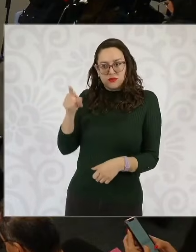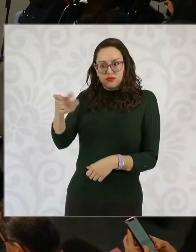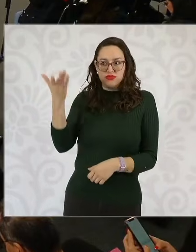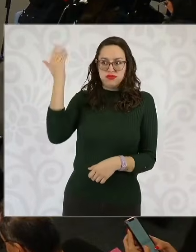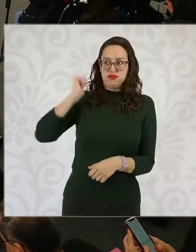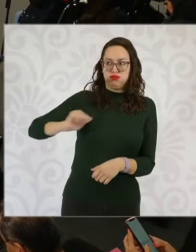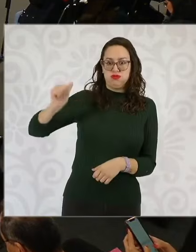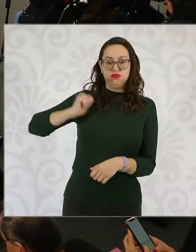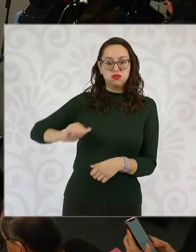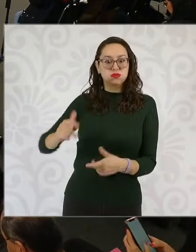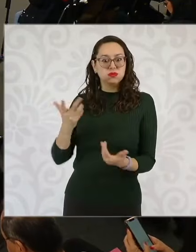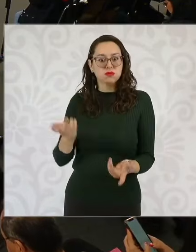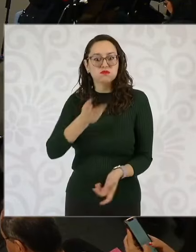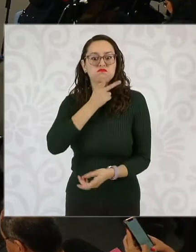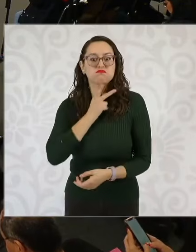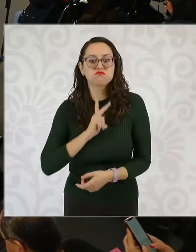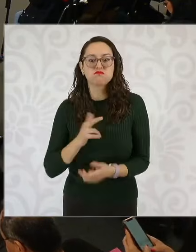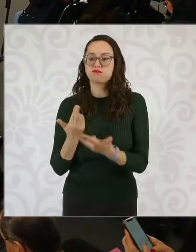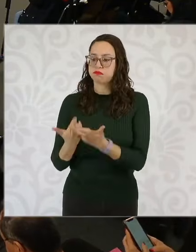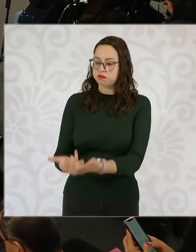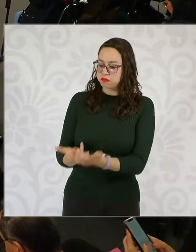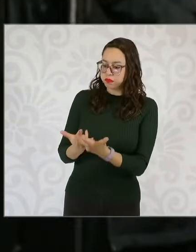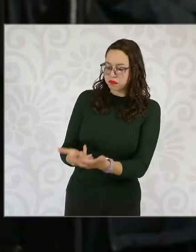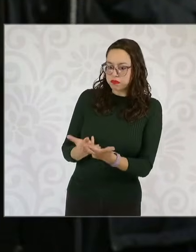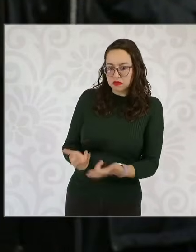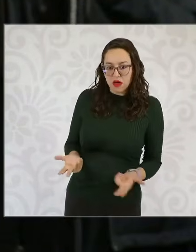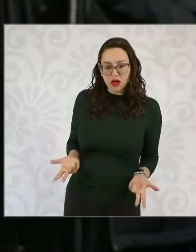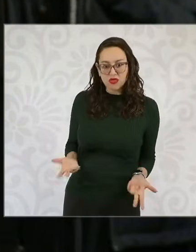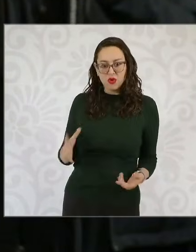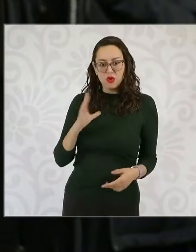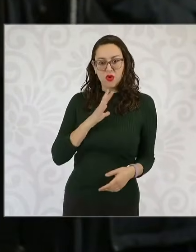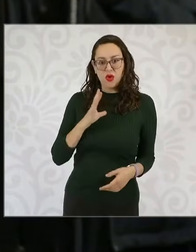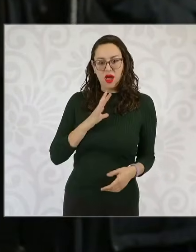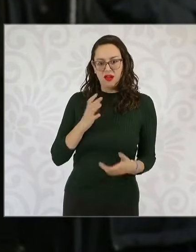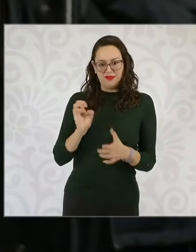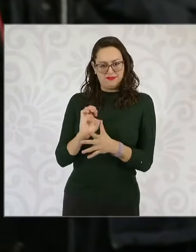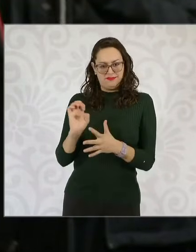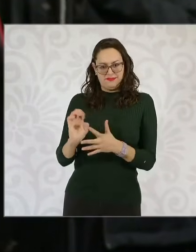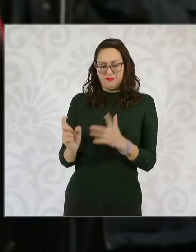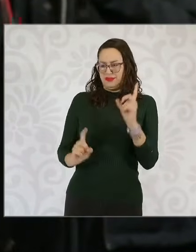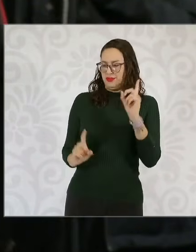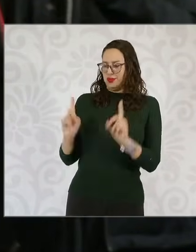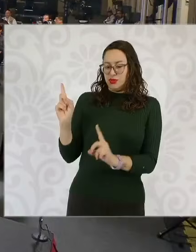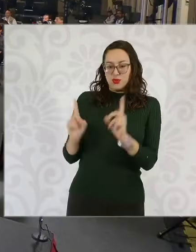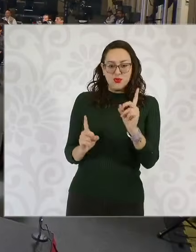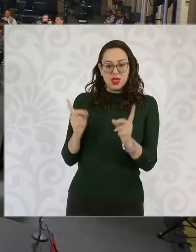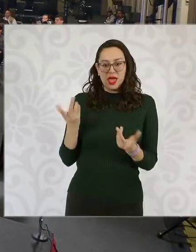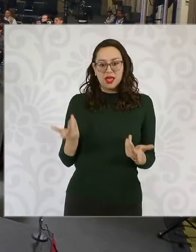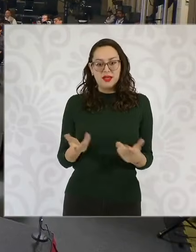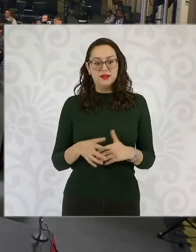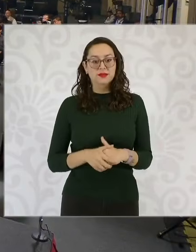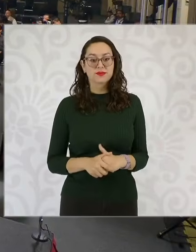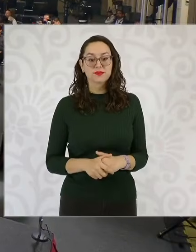es una zona Que prácticamente siempre ha sido muy productiva en petróleo Gracias director claro por